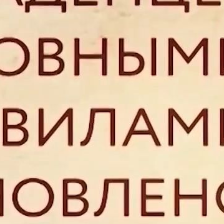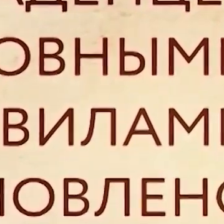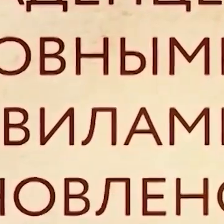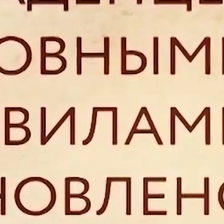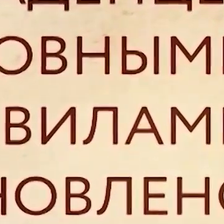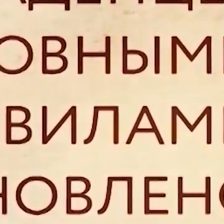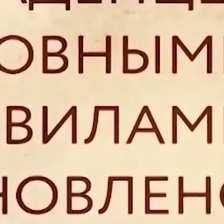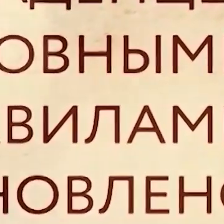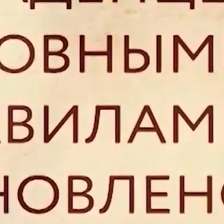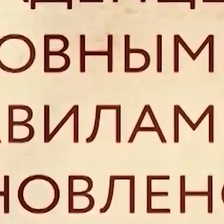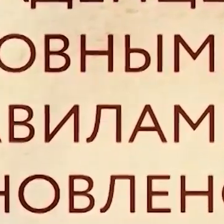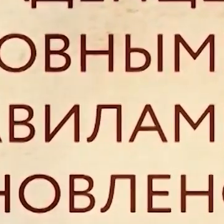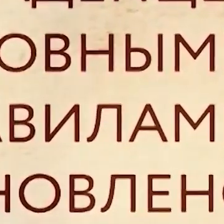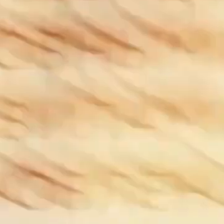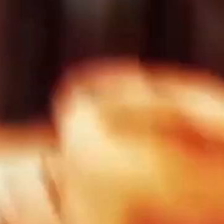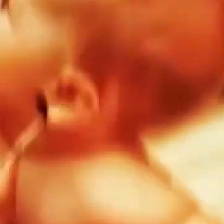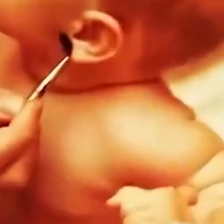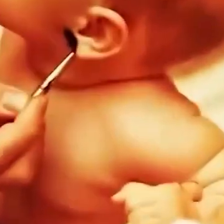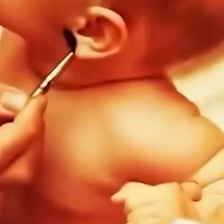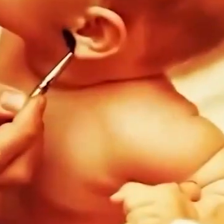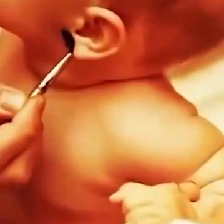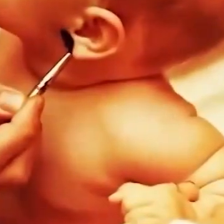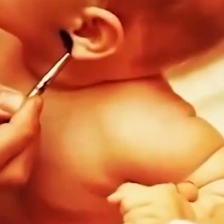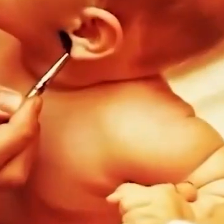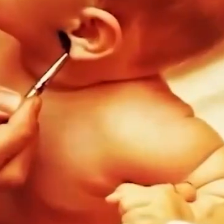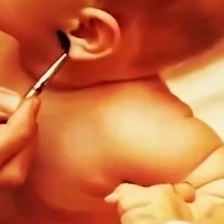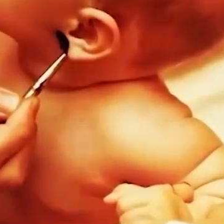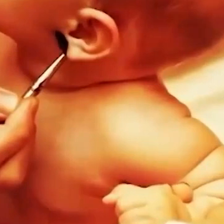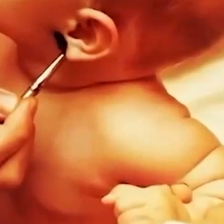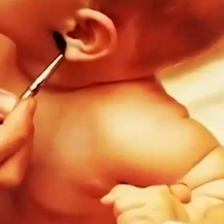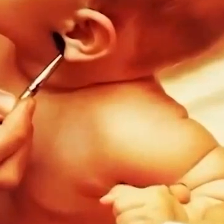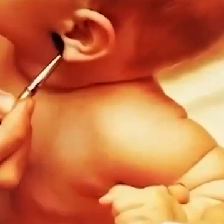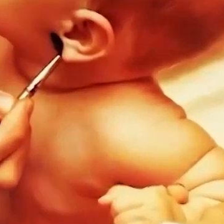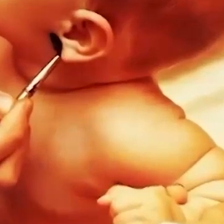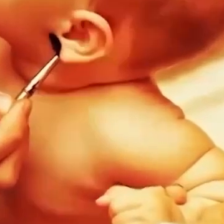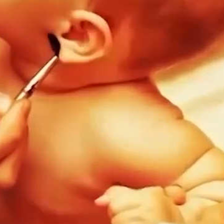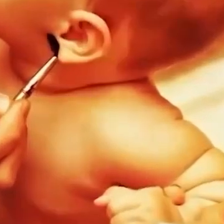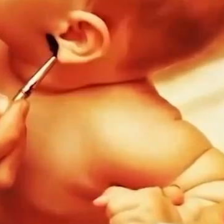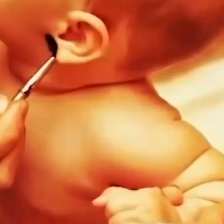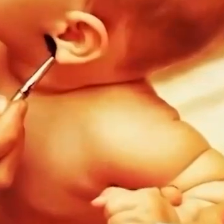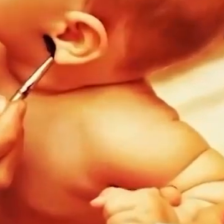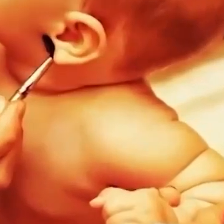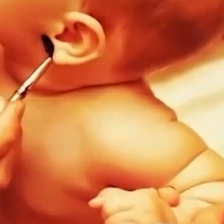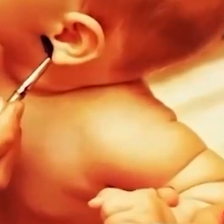церковными правилами не установлено православные христиане обычно крестят своих детей в период с 8